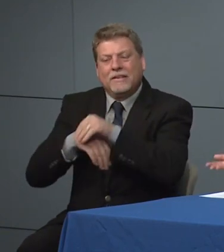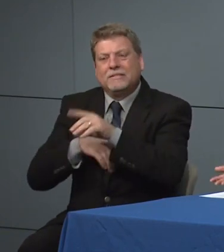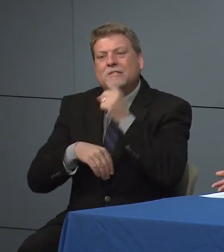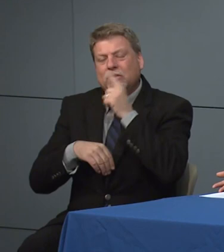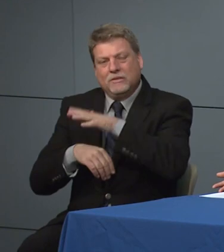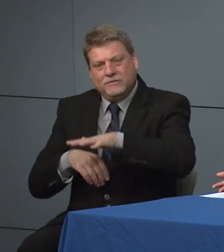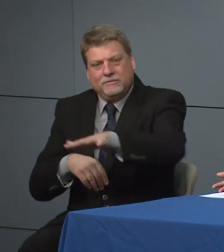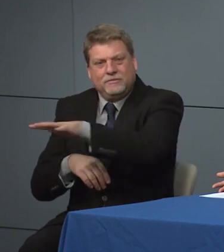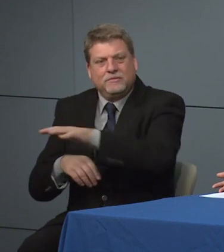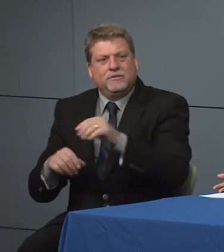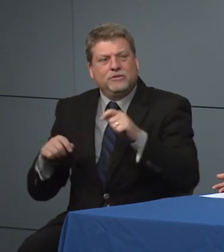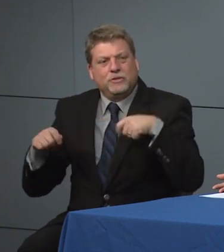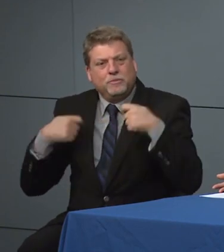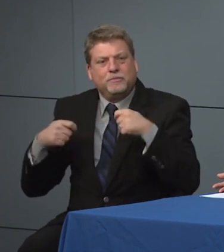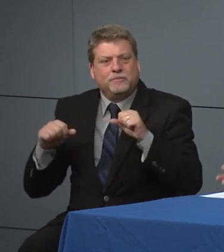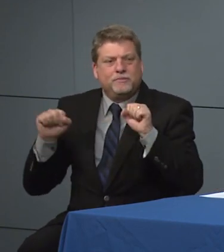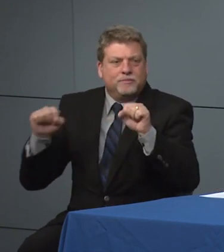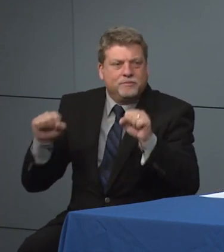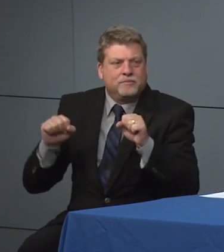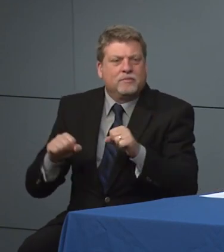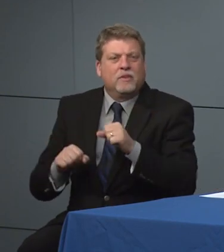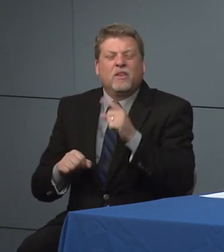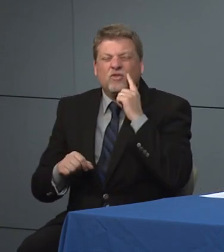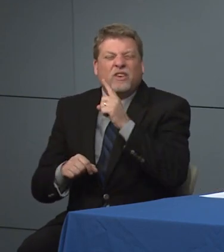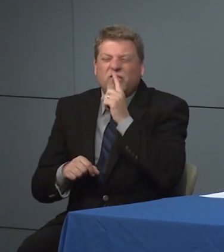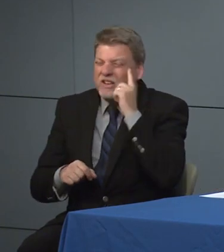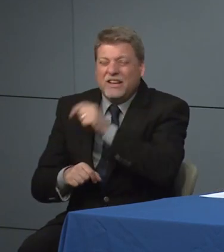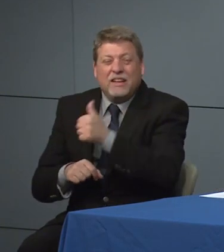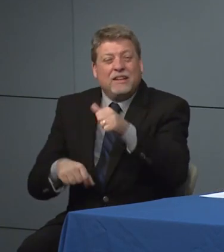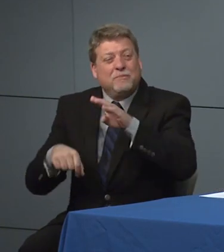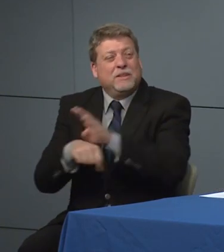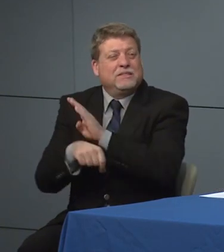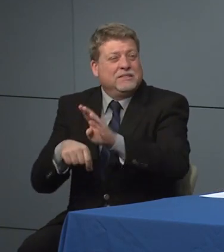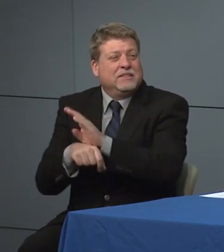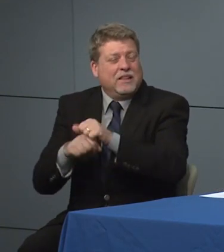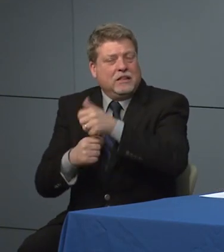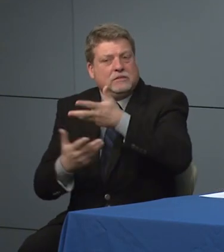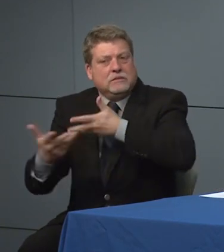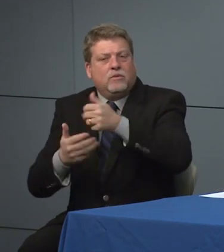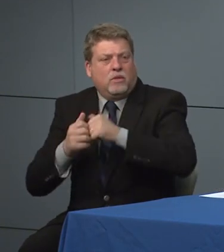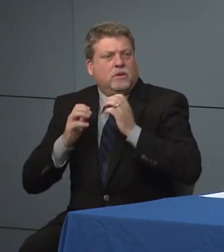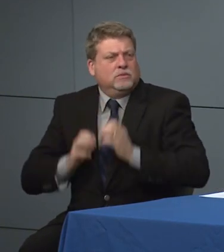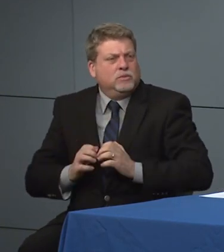página yo creo que el público está enfrentando esto y lugares